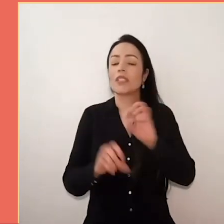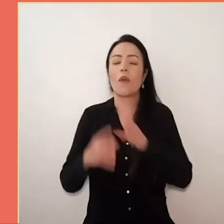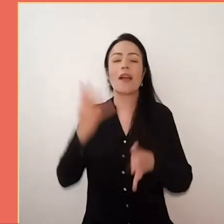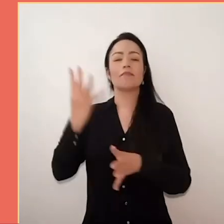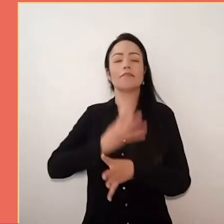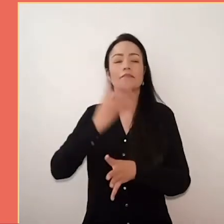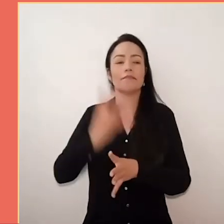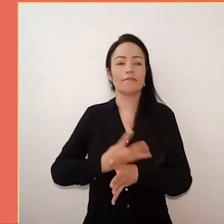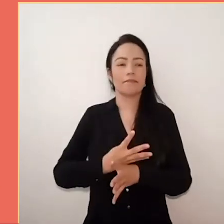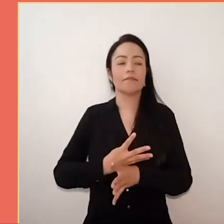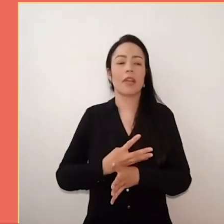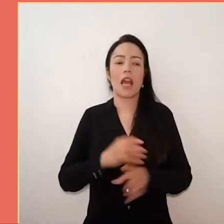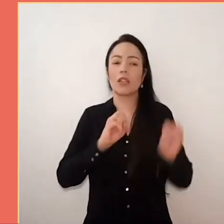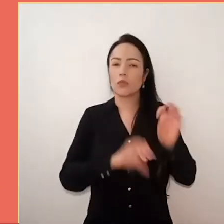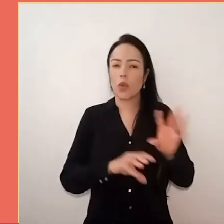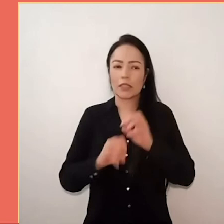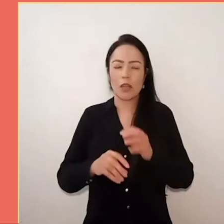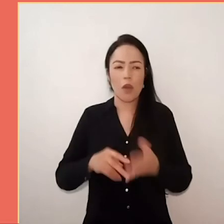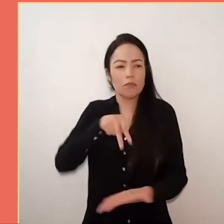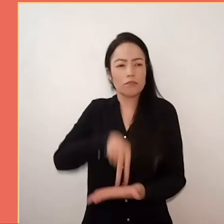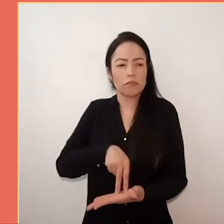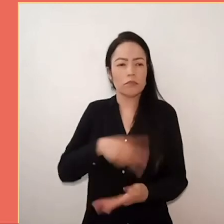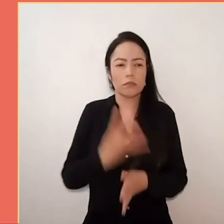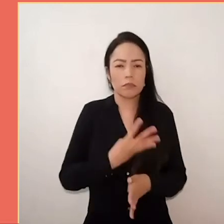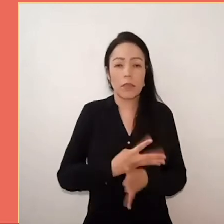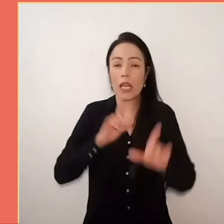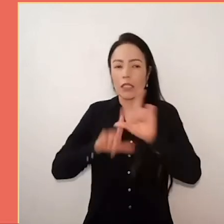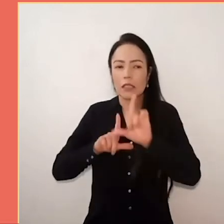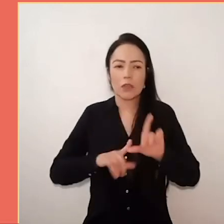eu acho que a educação como resistência, eu acho que a literatura como resistência,